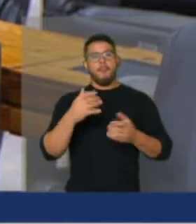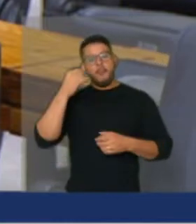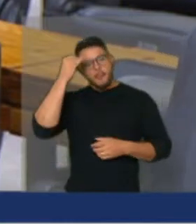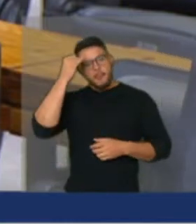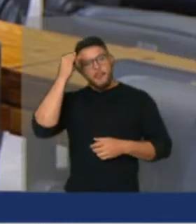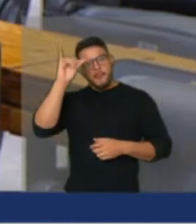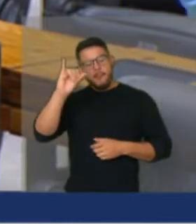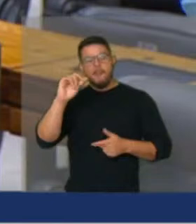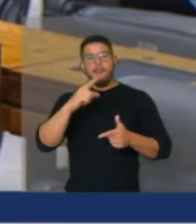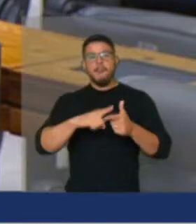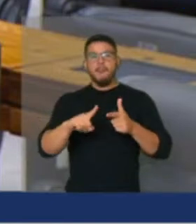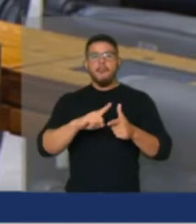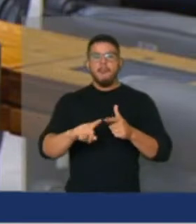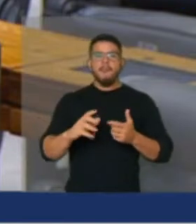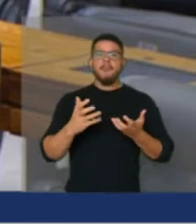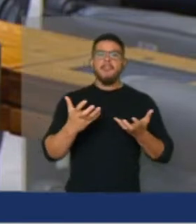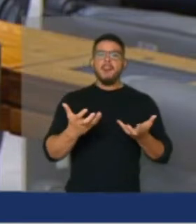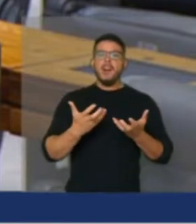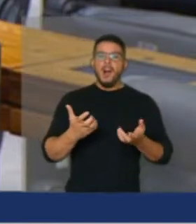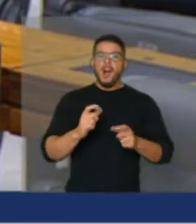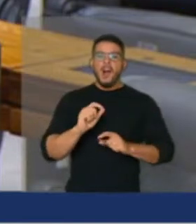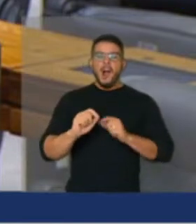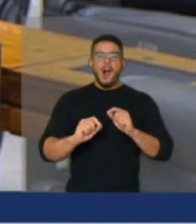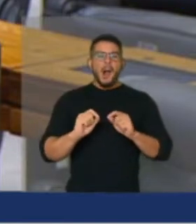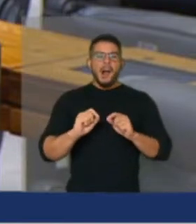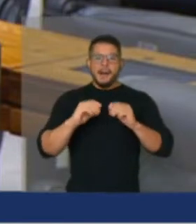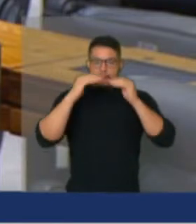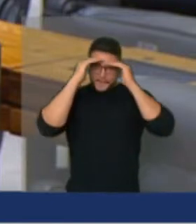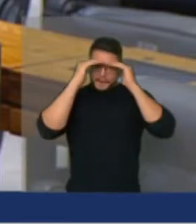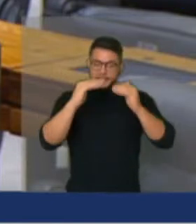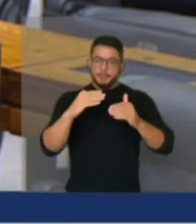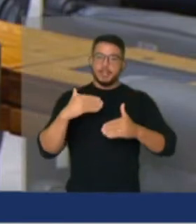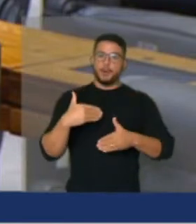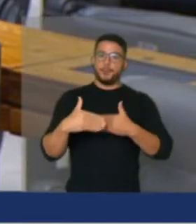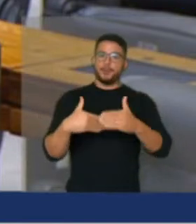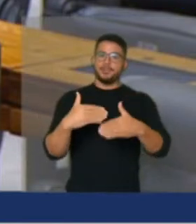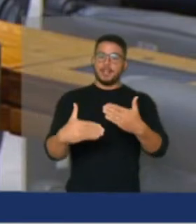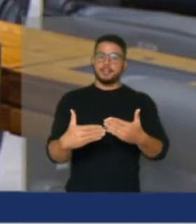ASPECTOS DE COMBATER AS IRREGULARIDADES, DENTRO DO PROCESSO LEGAL QUE A EMENDA